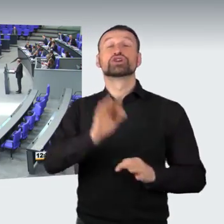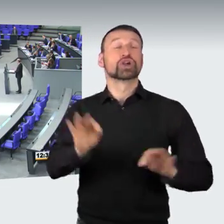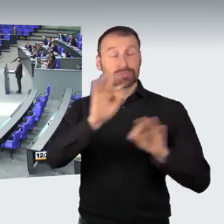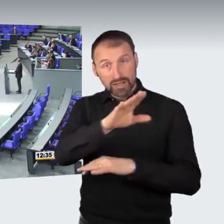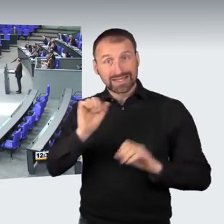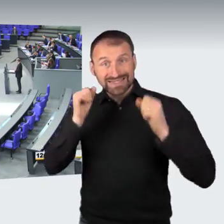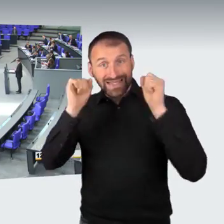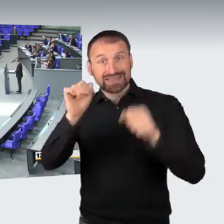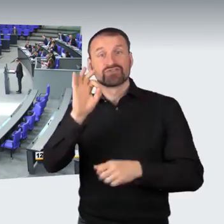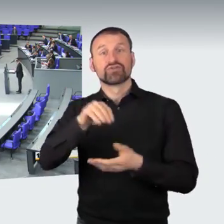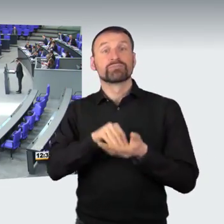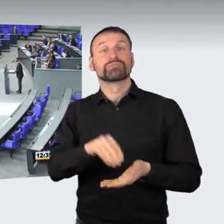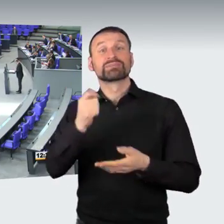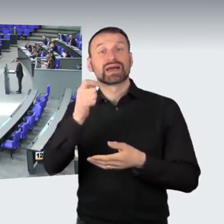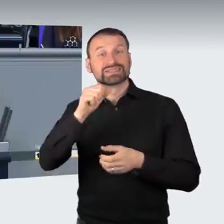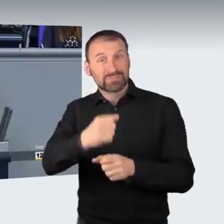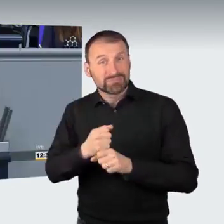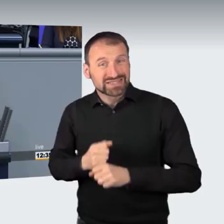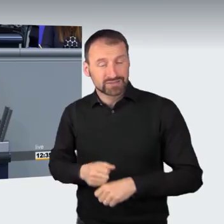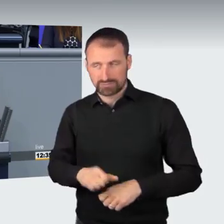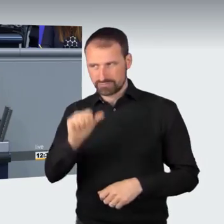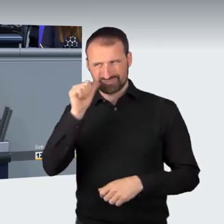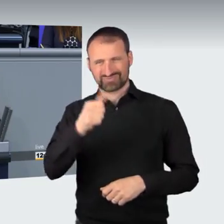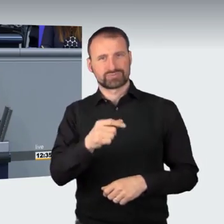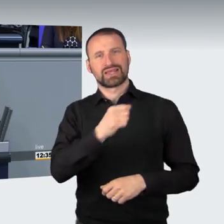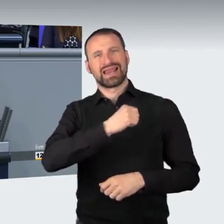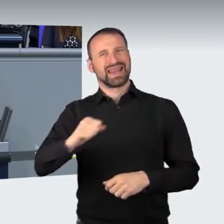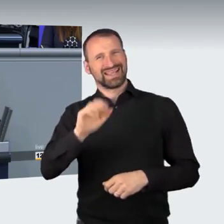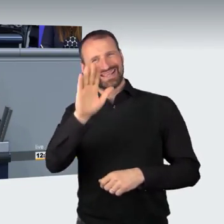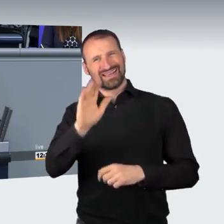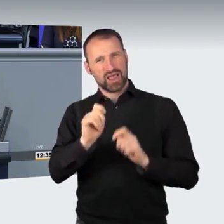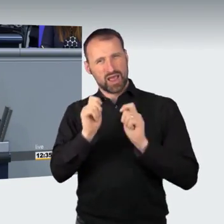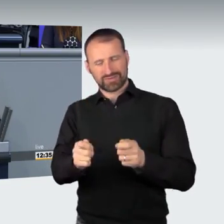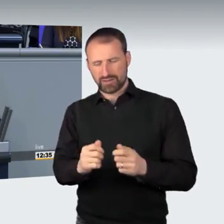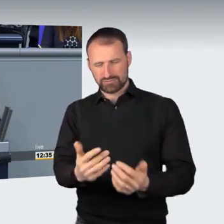Insbesondere der Antrag der Linken liest sich wie ein einziger Misstrauensbeweis